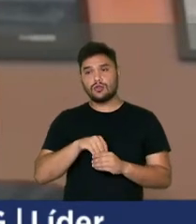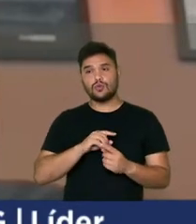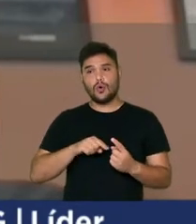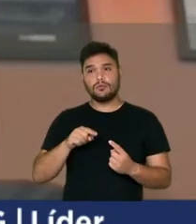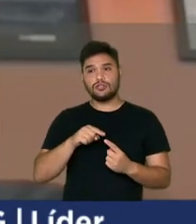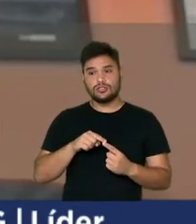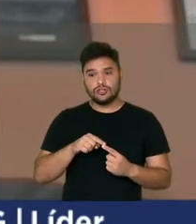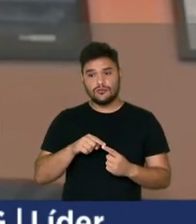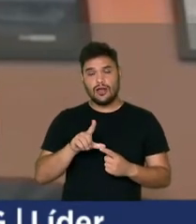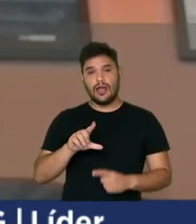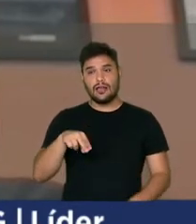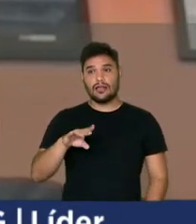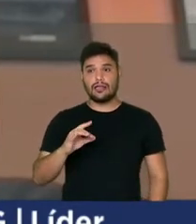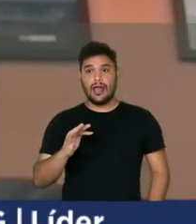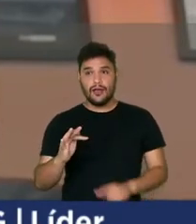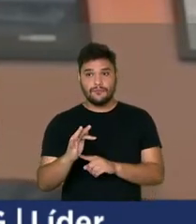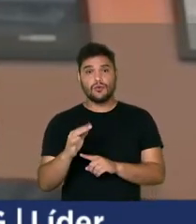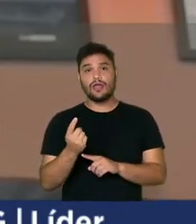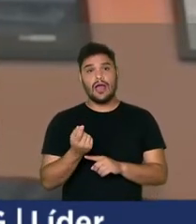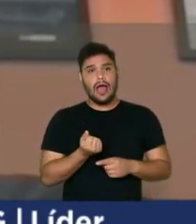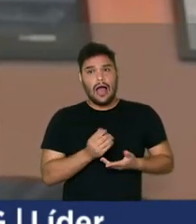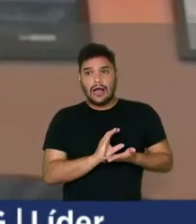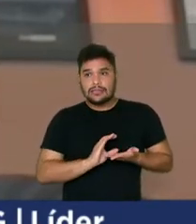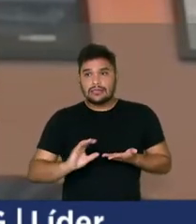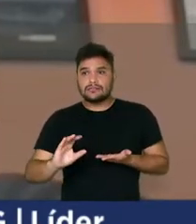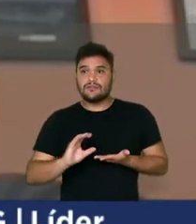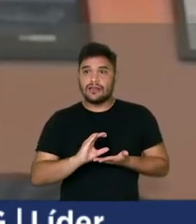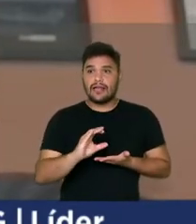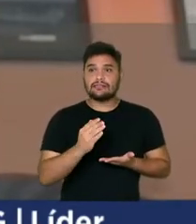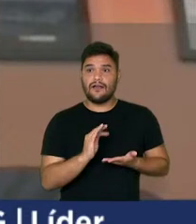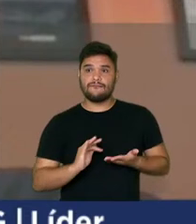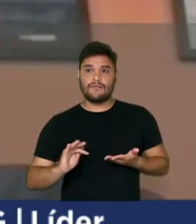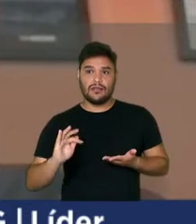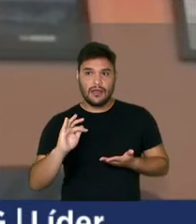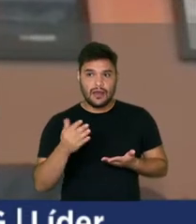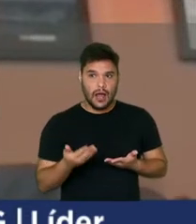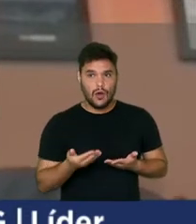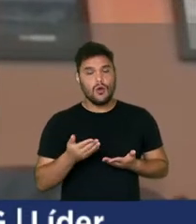VISTAS A ESSA SUPRESSÃO. NÃO SERÃO CONTABILIZADAS DA META DO RESULTADO PRIMÁRIO AS TRANSFERÊNCIAS FEDERAIS